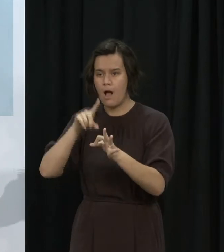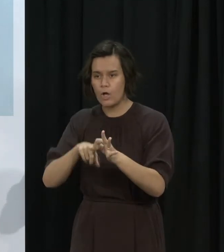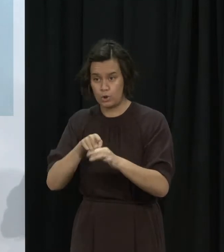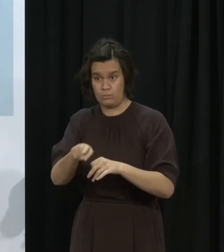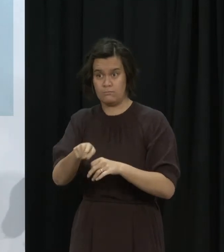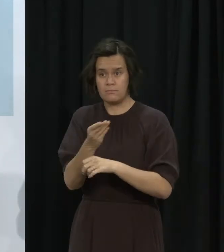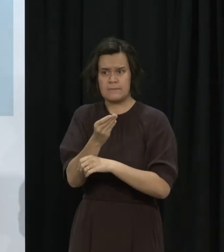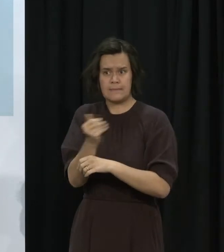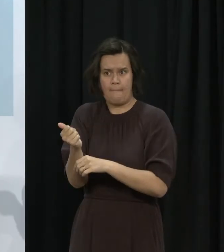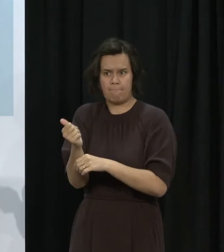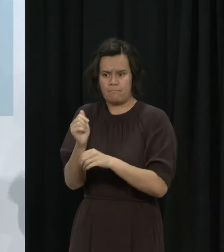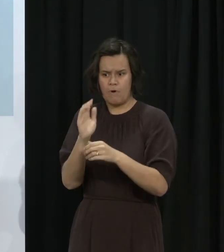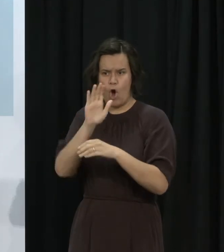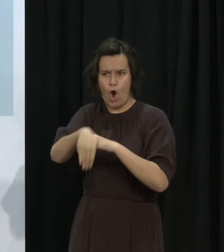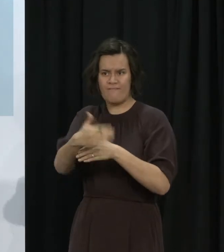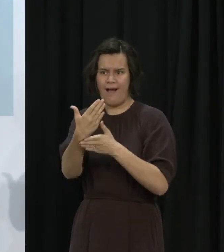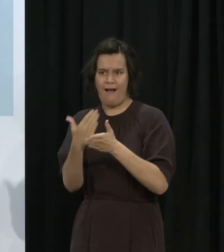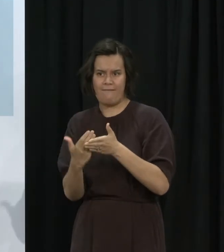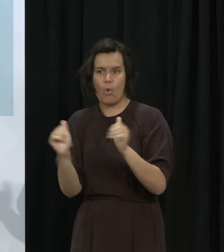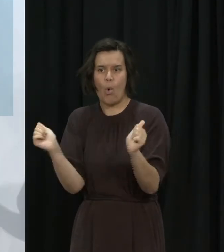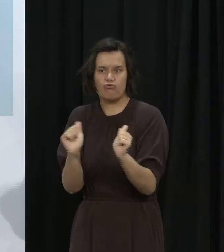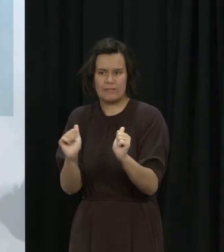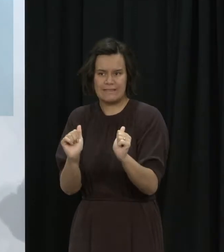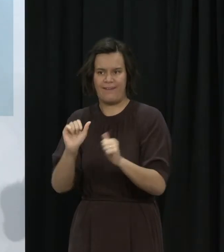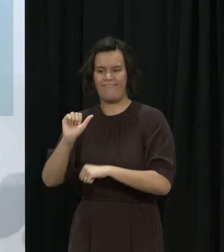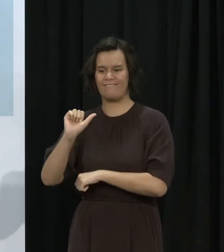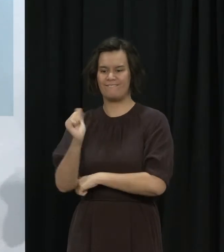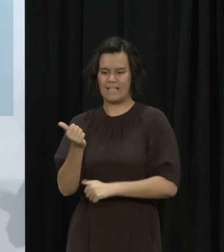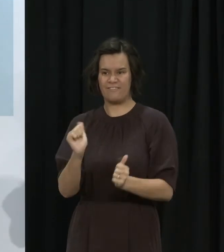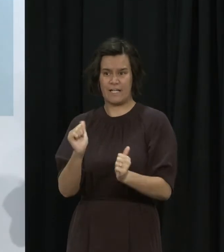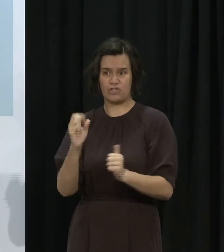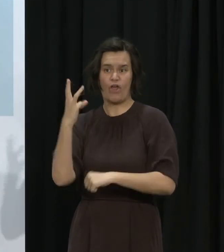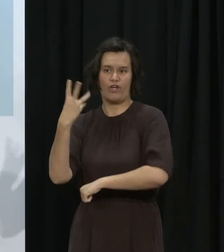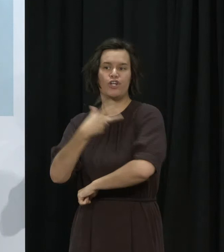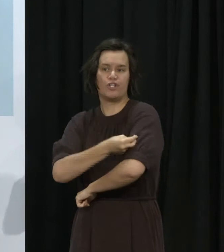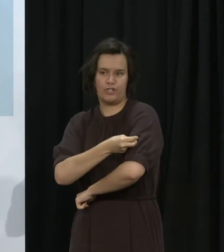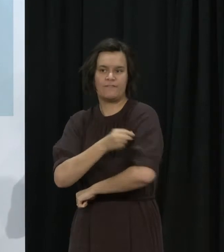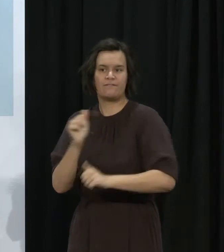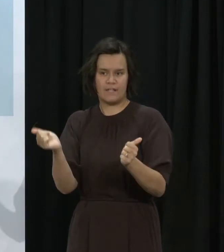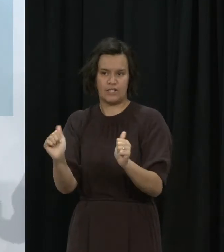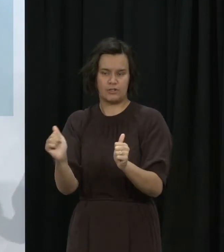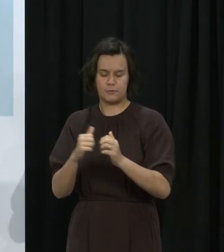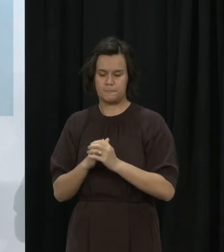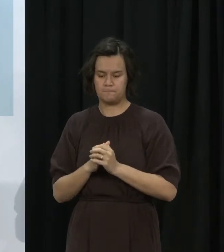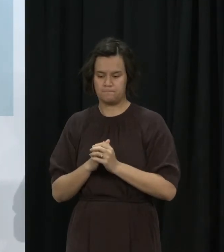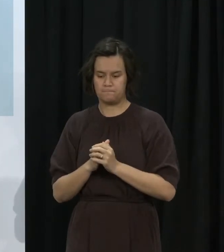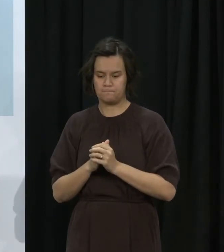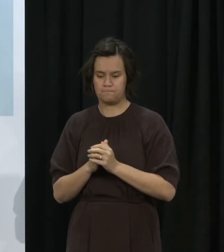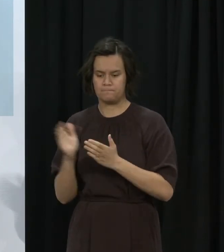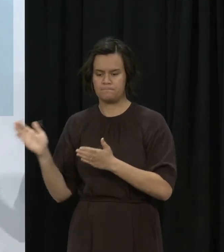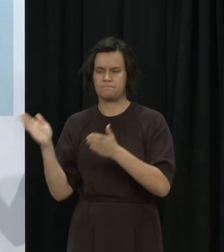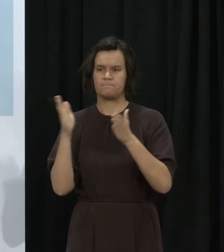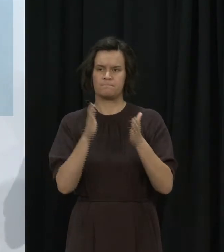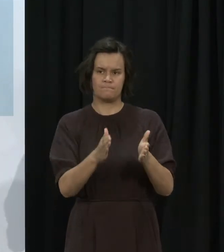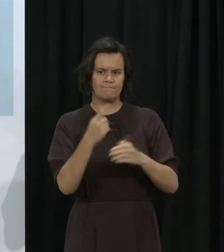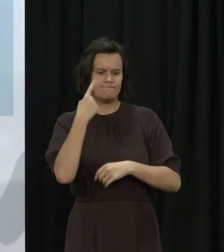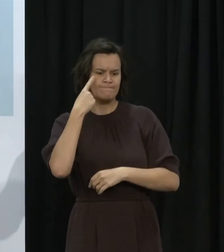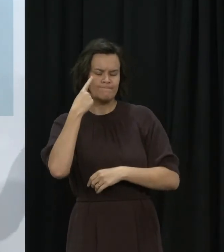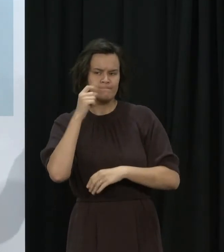whakanui me matou kei te kite i